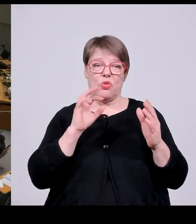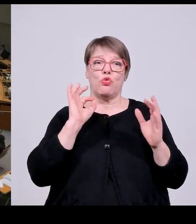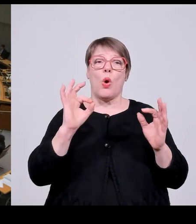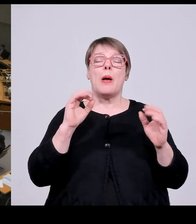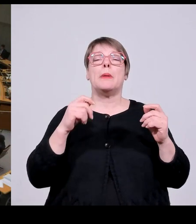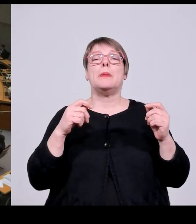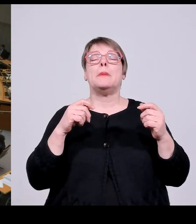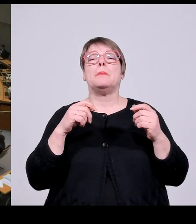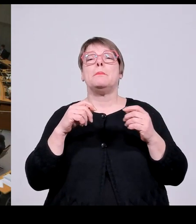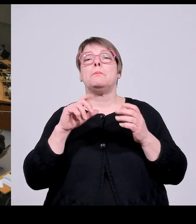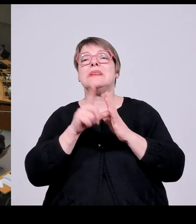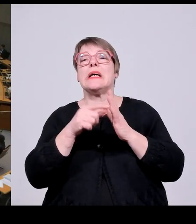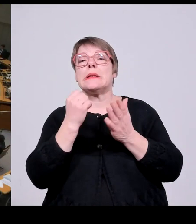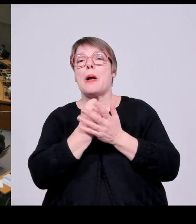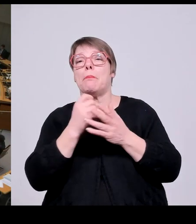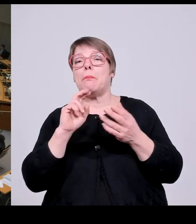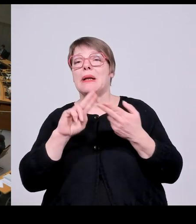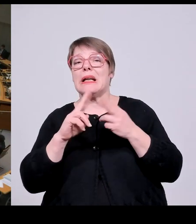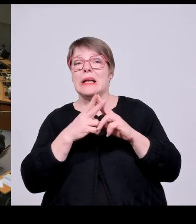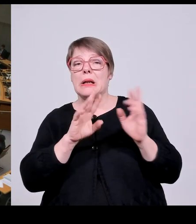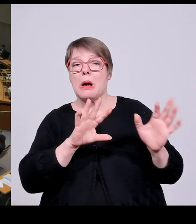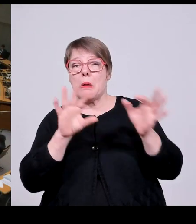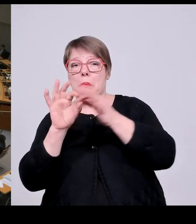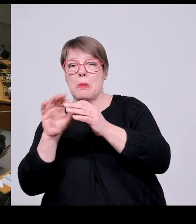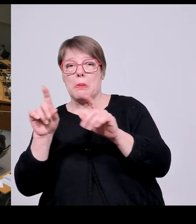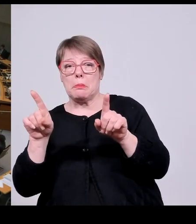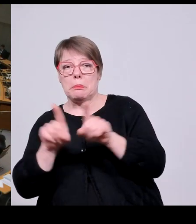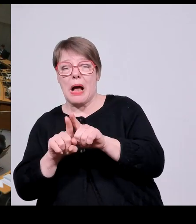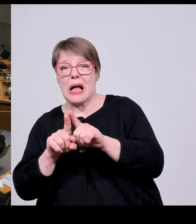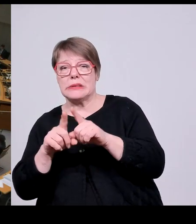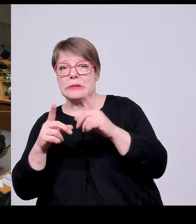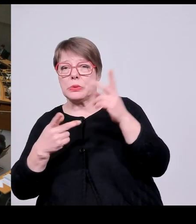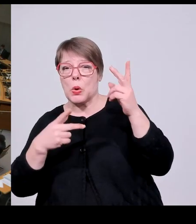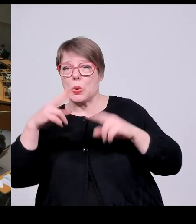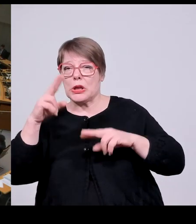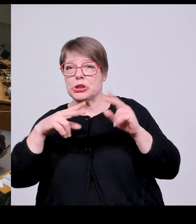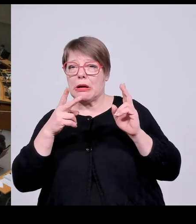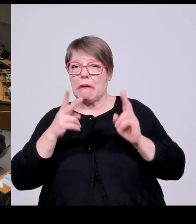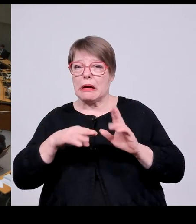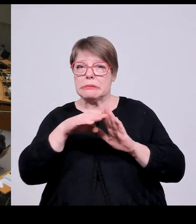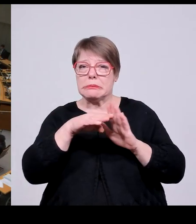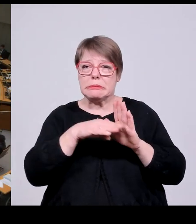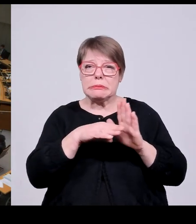(Beifall) (Rednerwechsel) Vielen Dank. Und nun hat der Kollege Jotzo für die FDP-Fraktion das Wort. (Rednerwechsel)